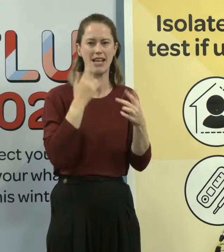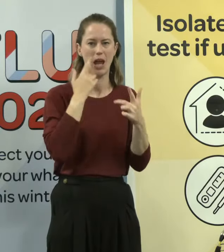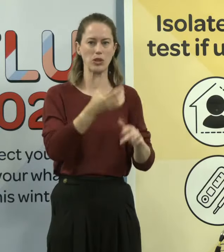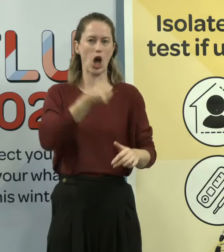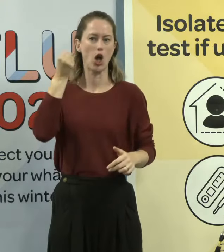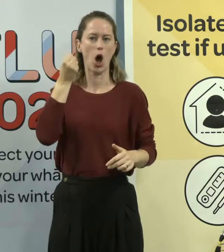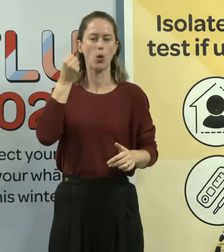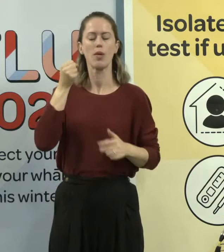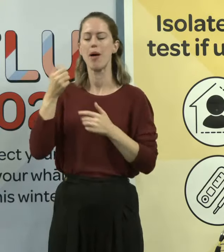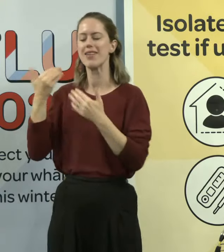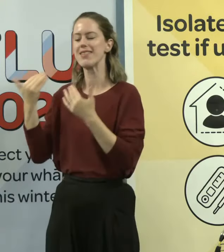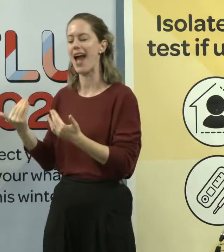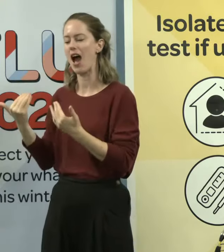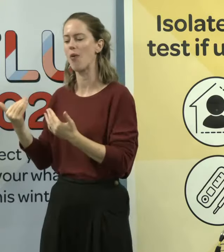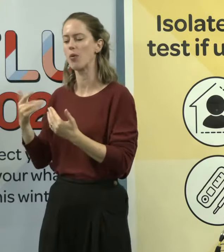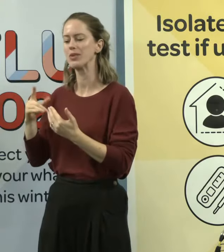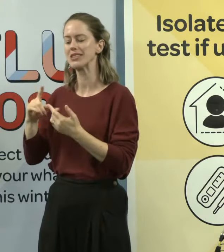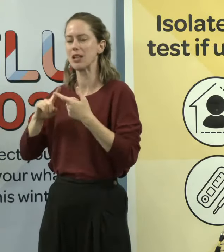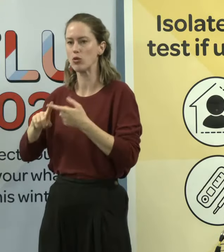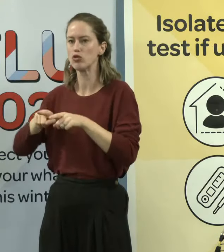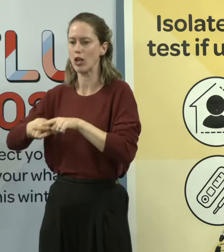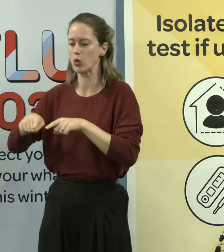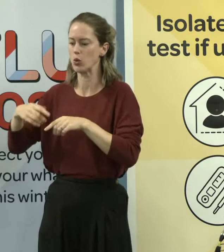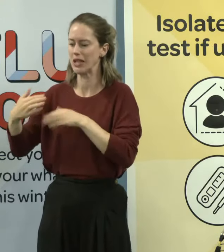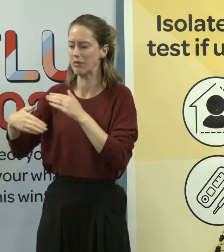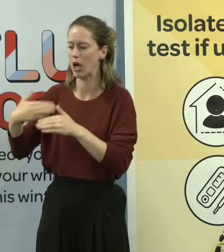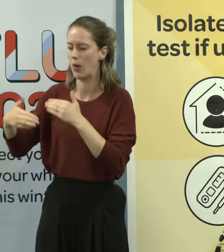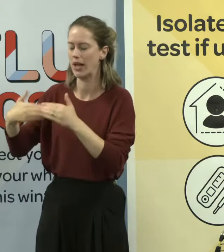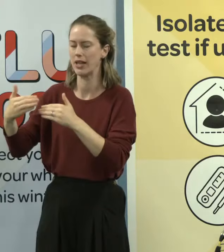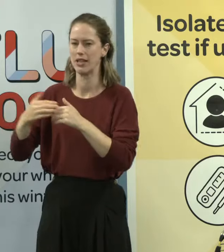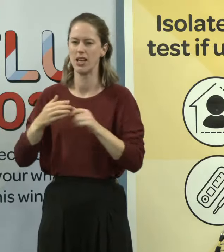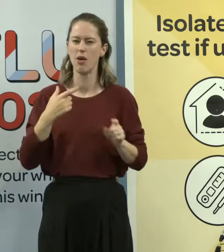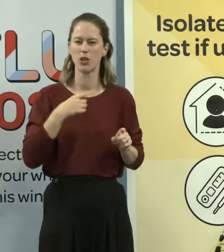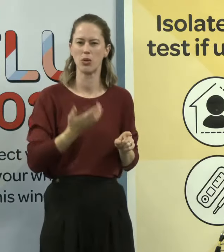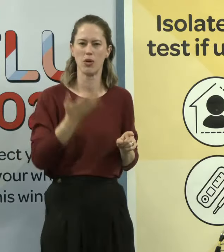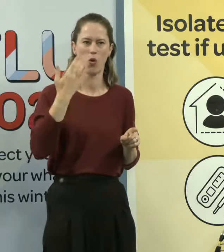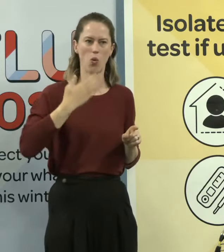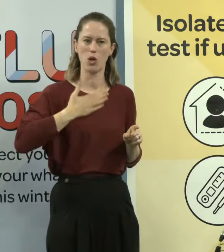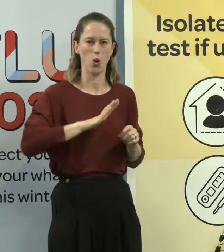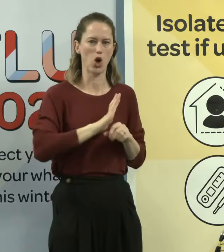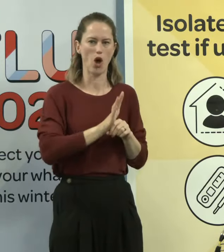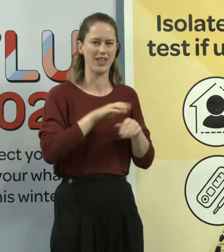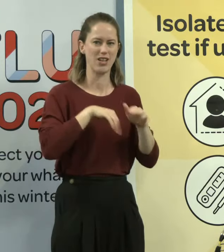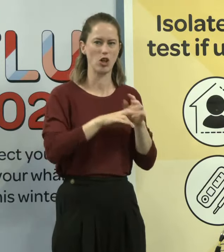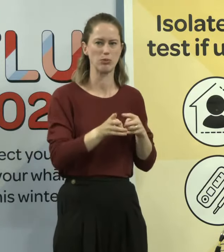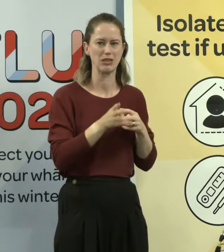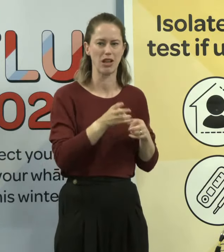i mua tonu tatou i roto i te kaha whakakorenga momo huarahi,